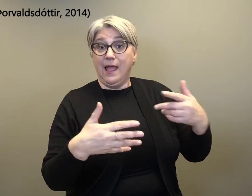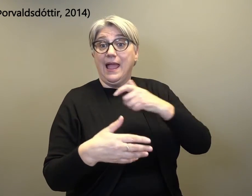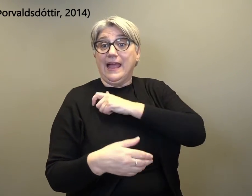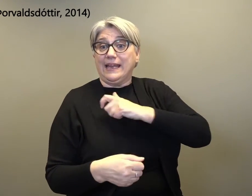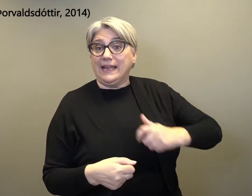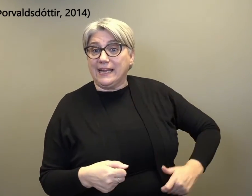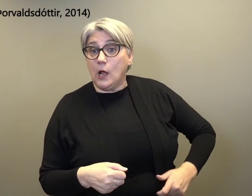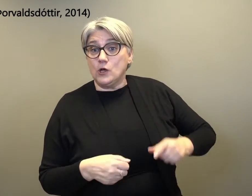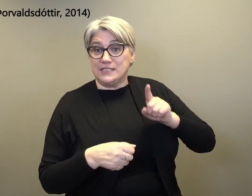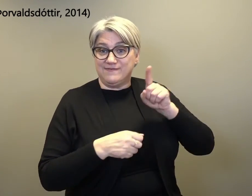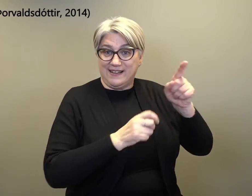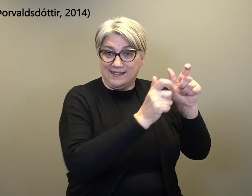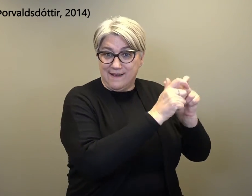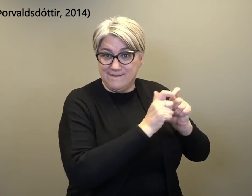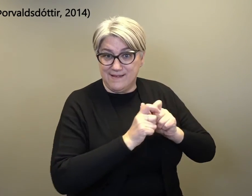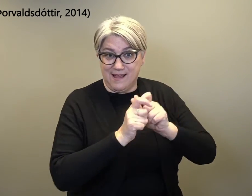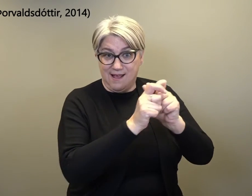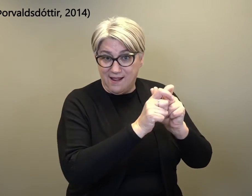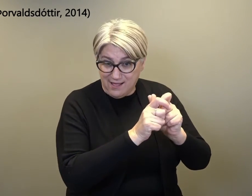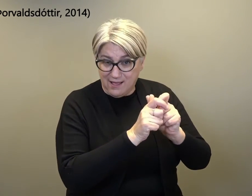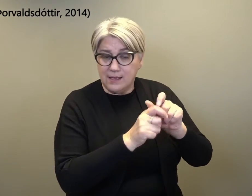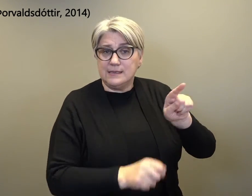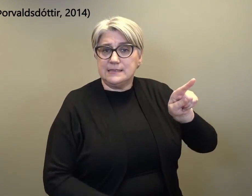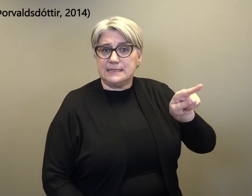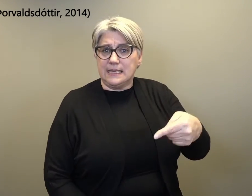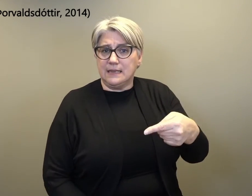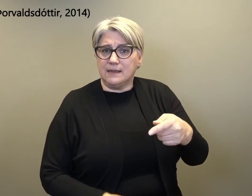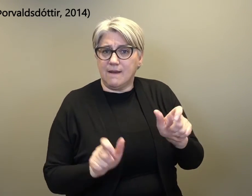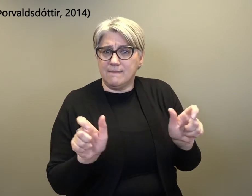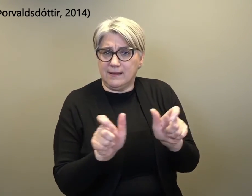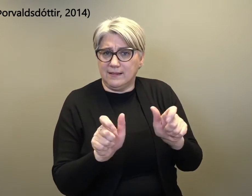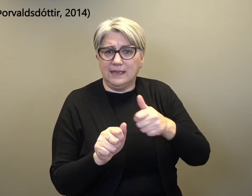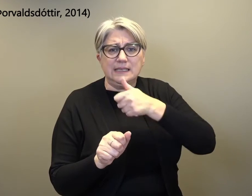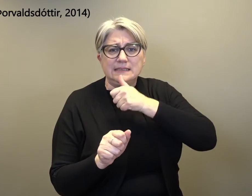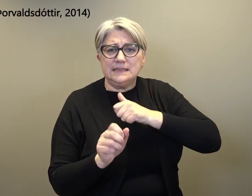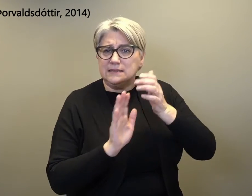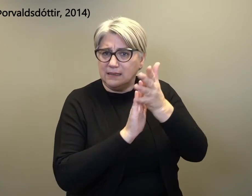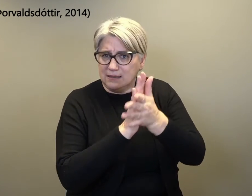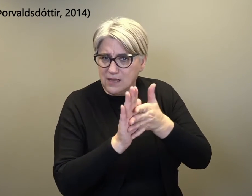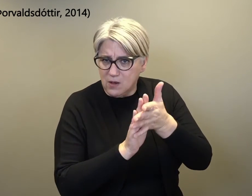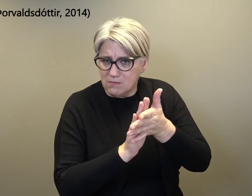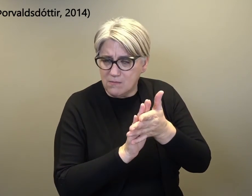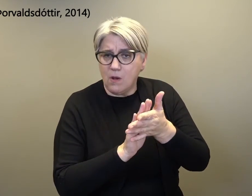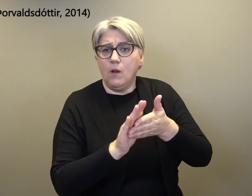og að ríki og sveitarfélögum sé skylt að vernda íslenska táknmálið og